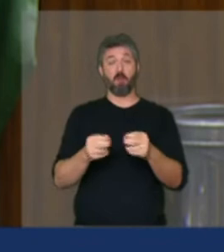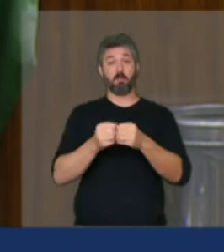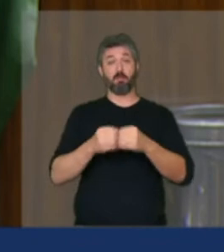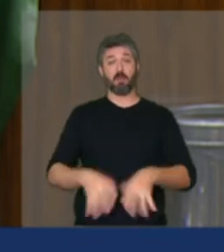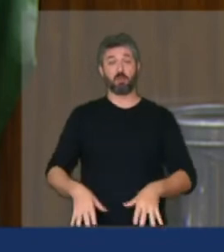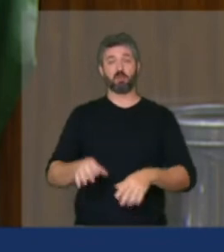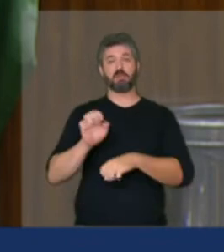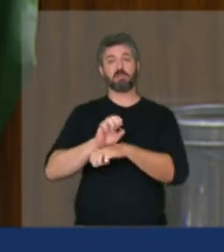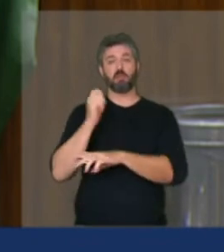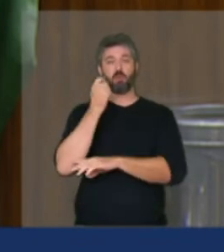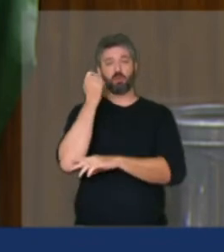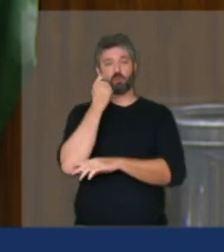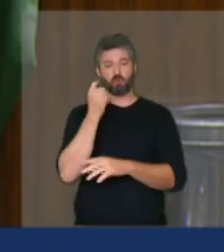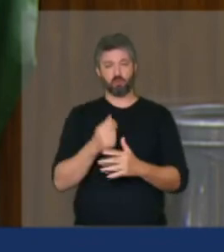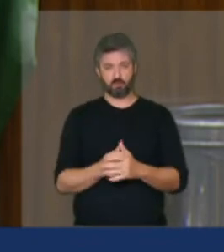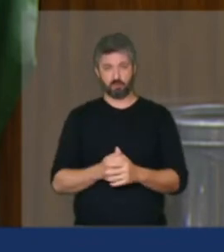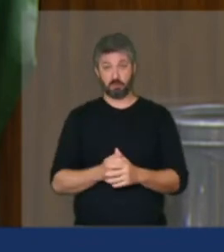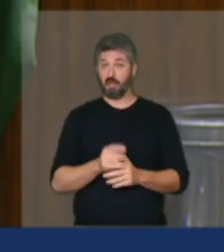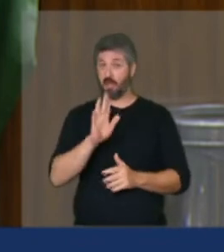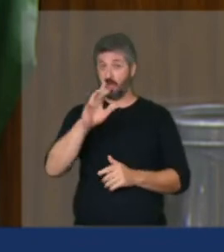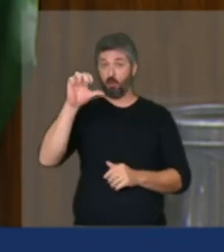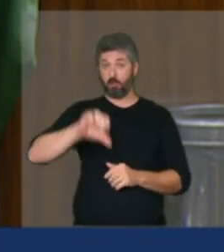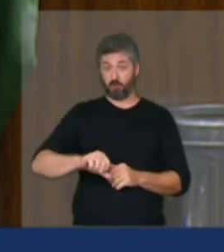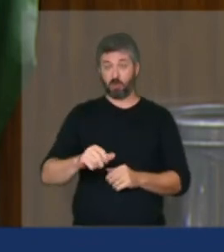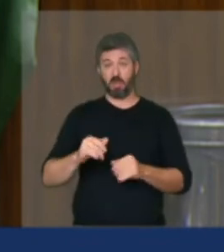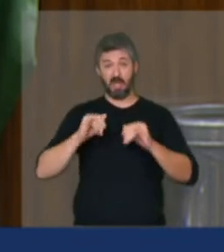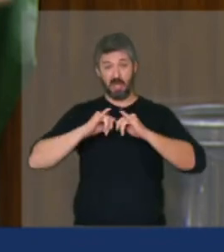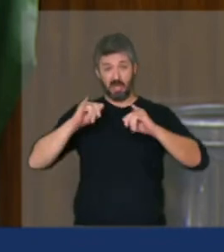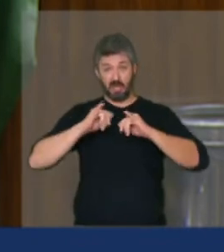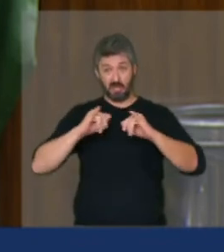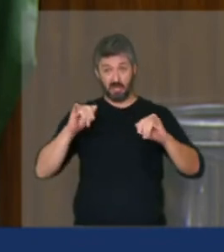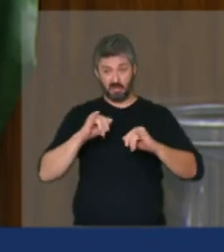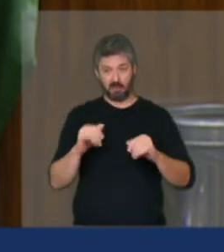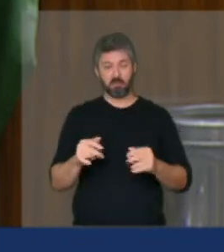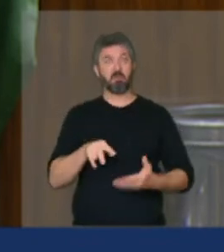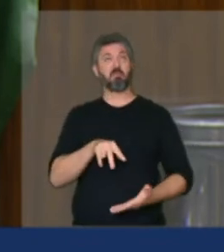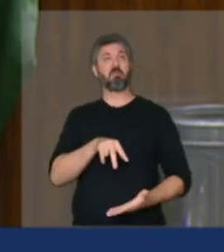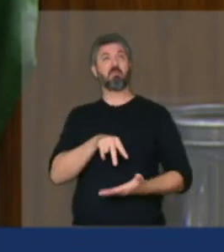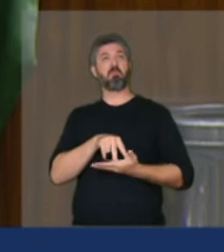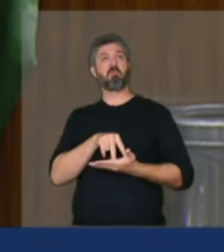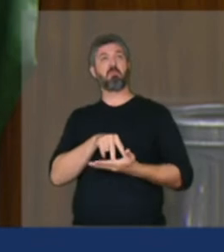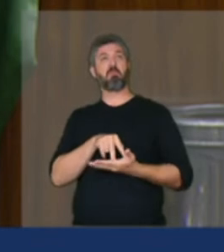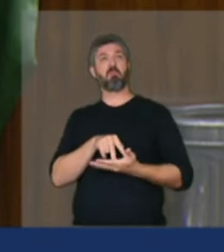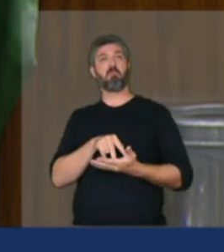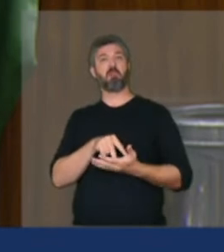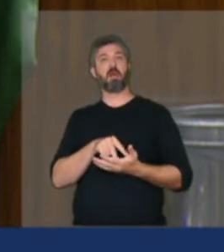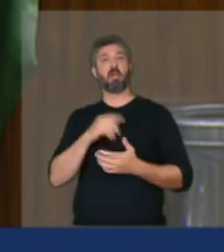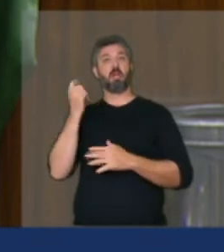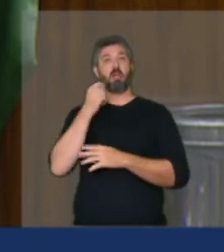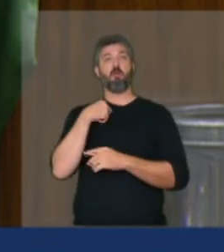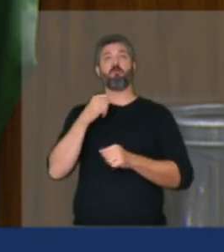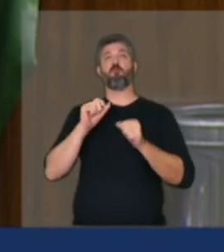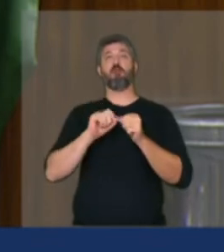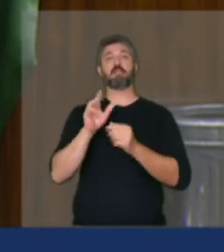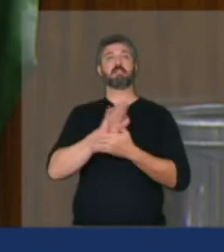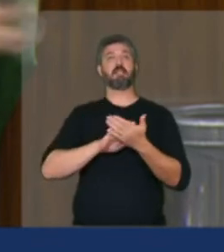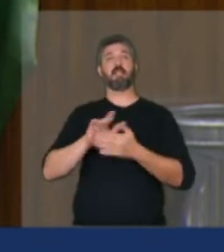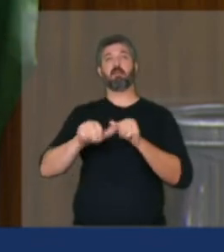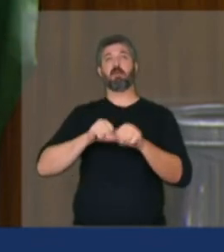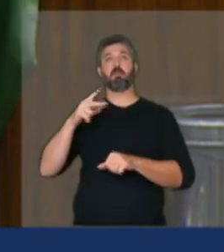DO RIO GRANDE DO SUL. E, PIOR, NA CAMPANHA POSOU PARA O RIO GRANDE DO SUL QUE NÃO IA PRIVATIZAR. FEZ VOTO EM CIMA DISSO COM VÍDEOS GRAVADOS QUE NÃO IA ENTREGAR, POR EXEMPLO,